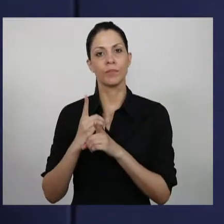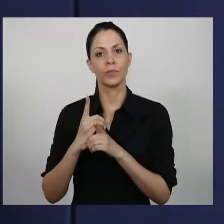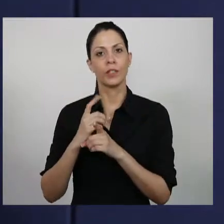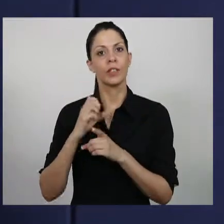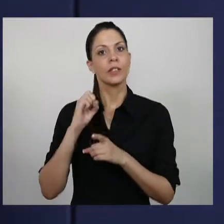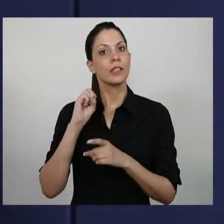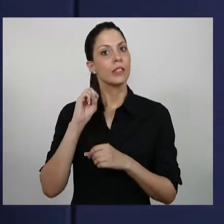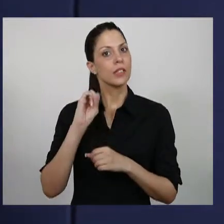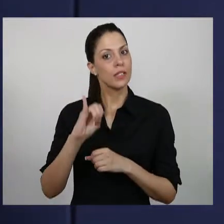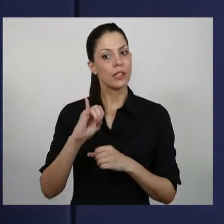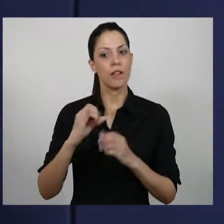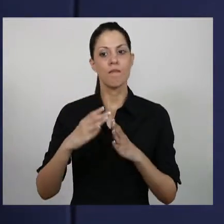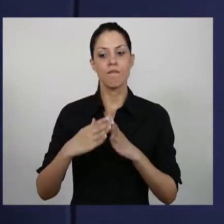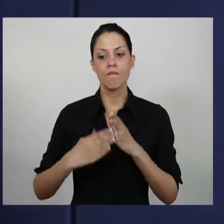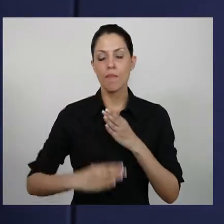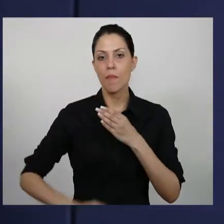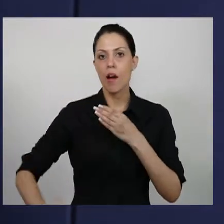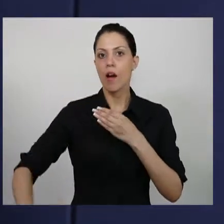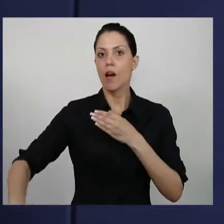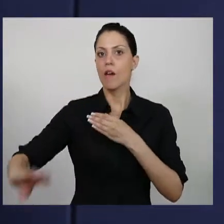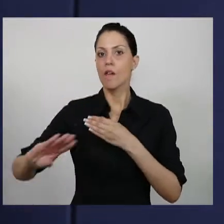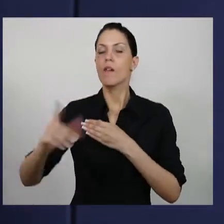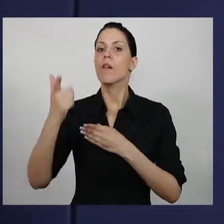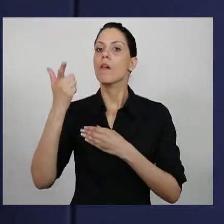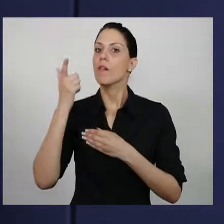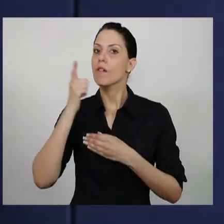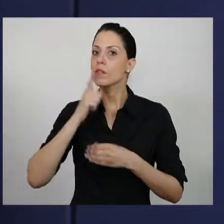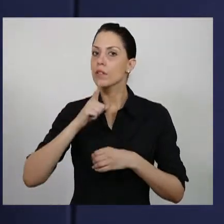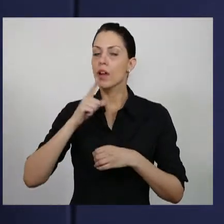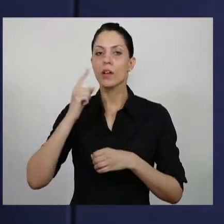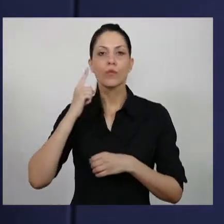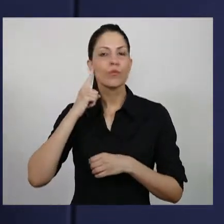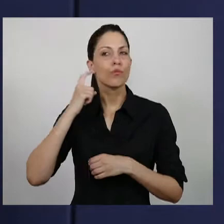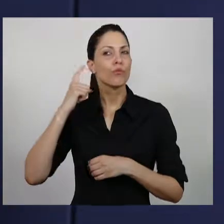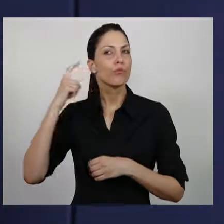que fosse maior a série harmônica era mais grave.